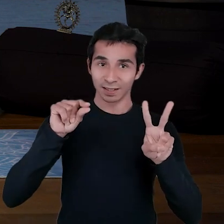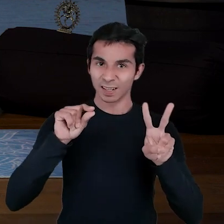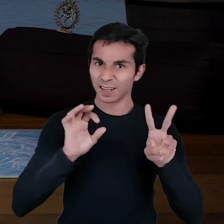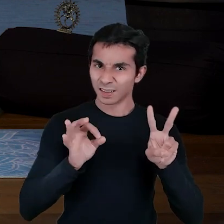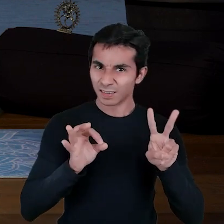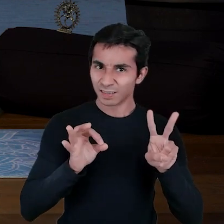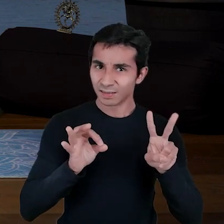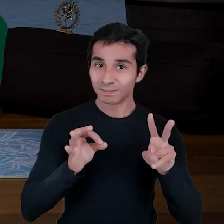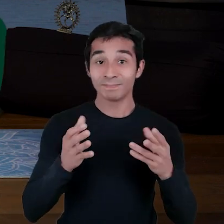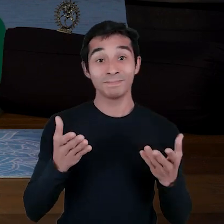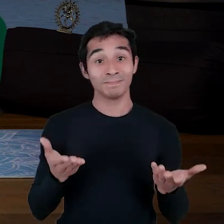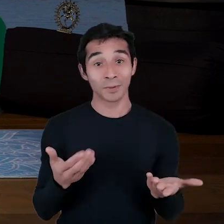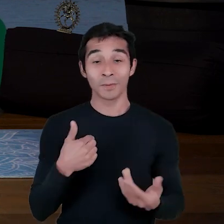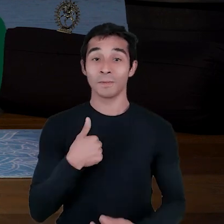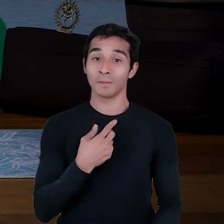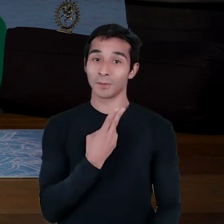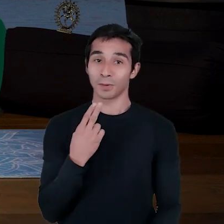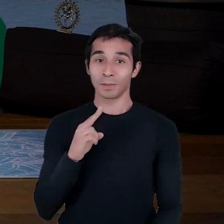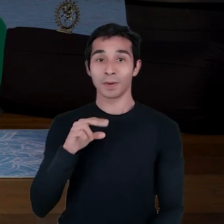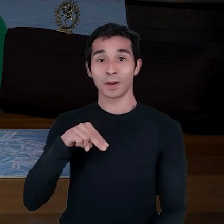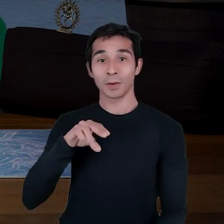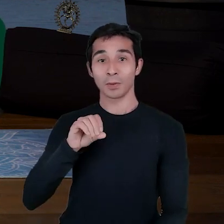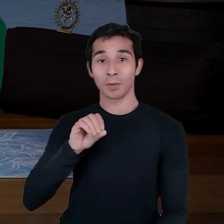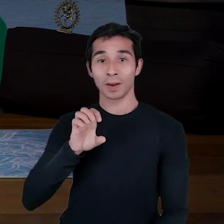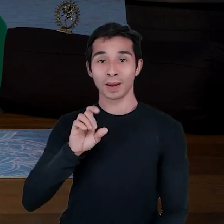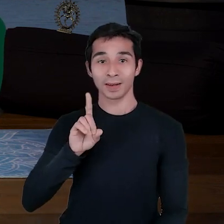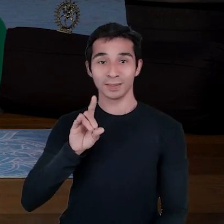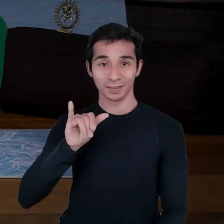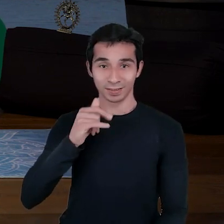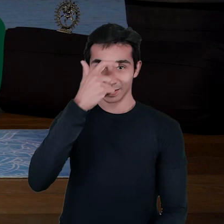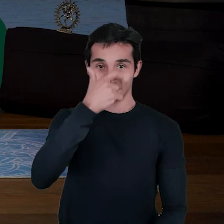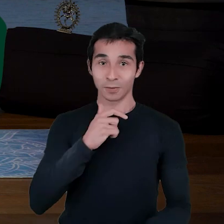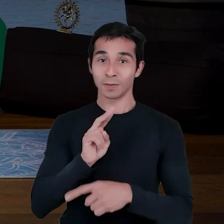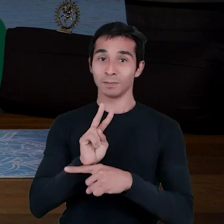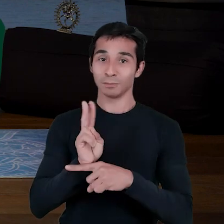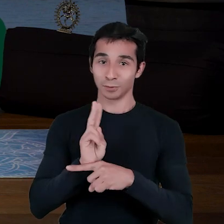Bem, sou Noedy, monitora de esportes do Sesc Ipiranga,